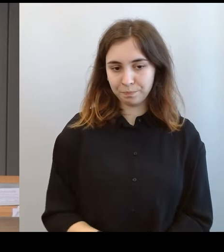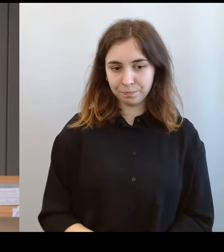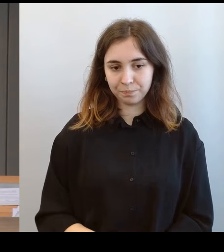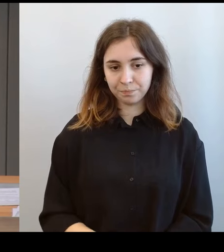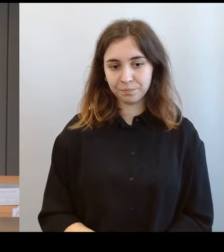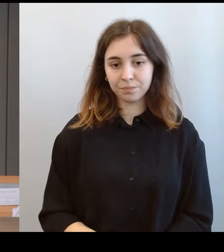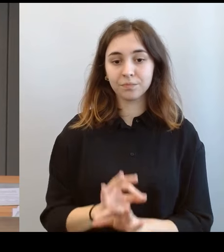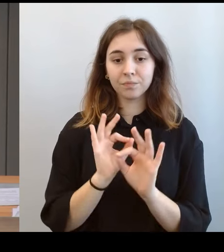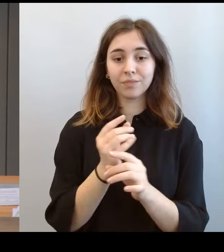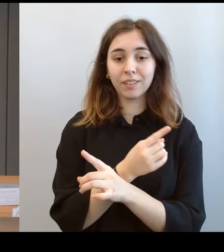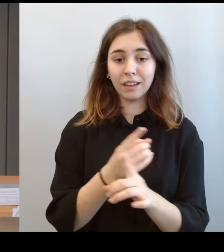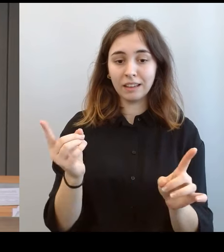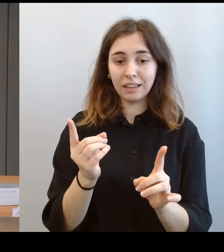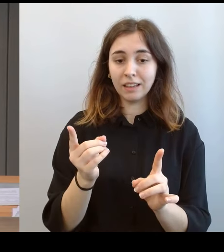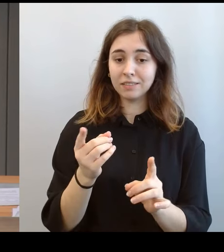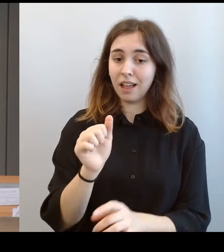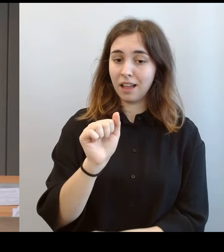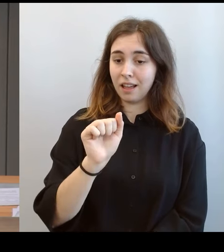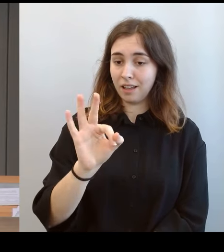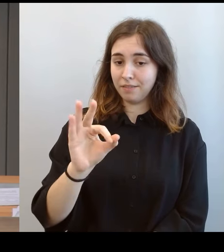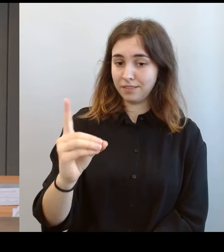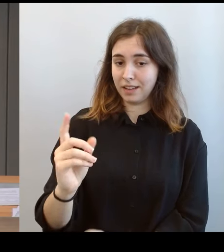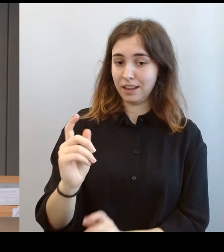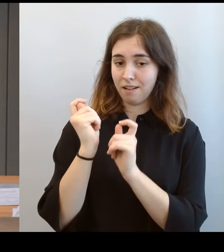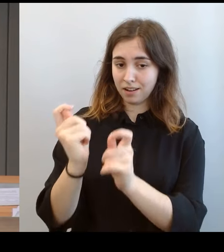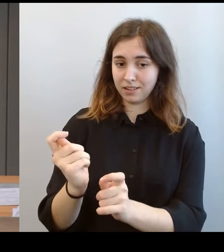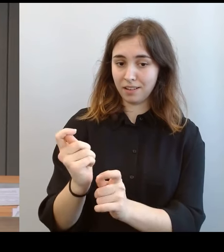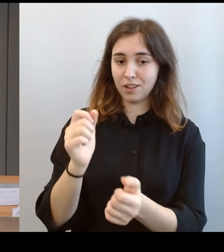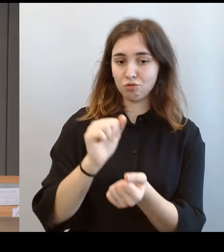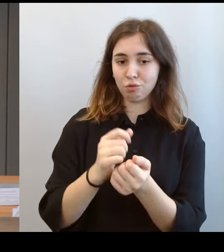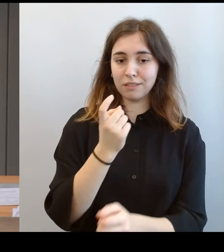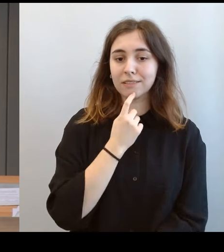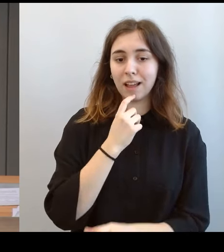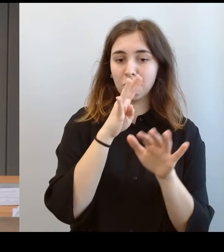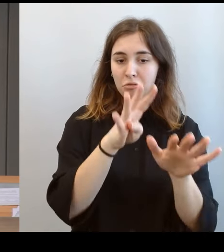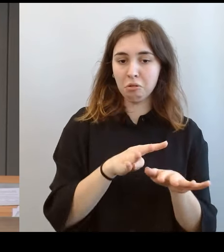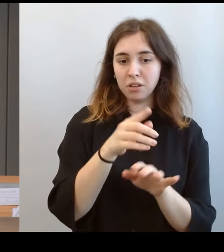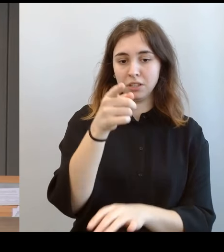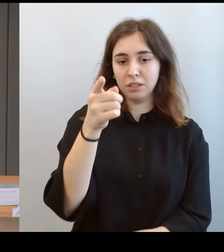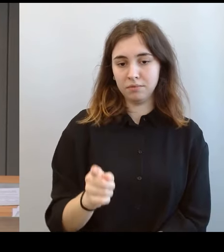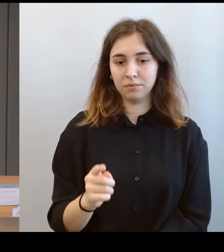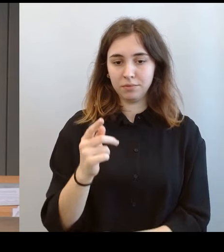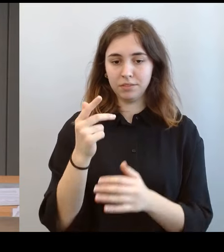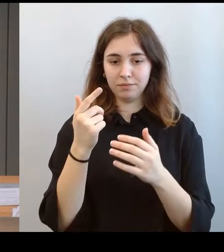auf Drucksache 19/1397 annehmen möchte, den bitte ich jetzt um das Handzeichen.